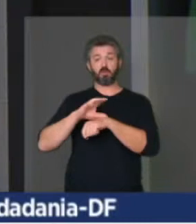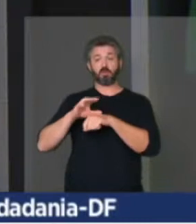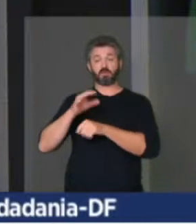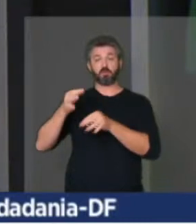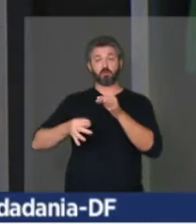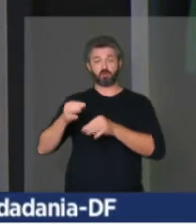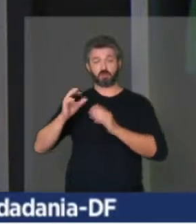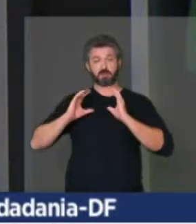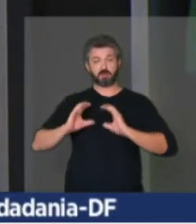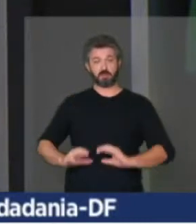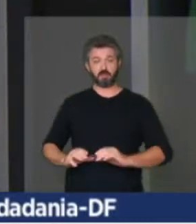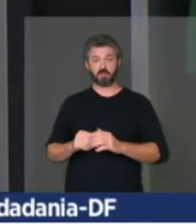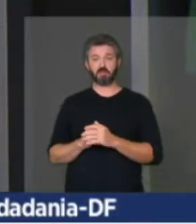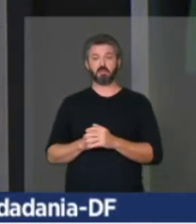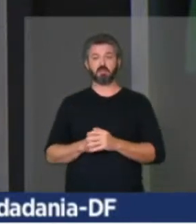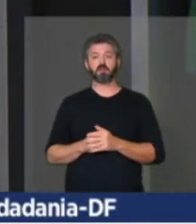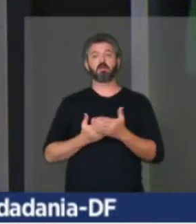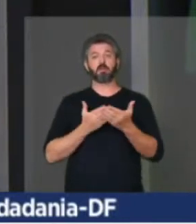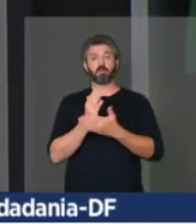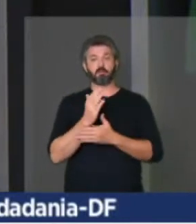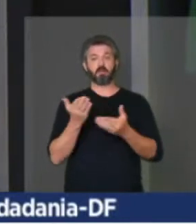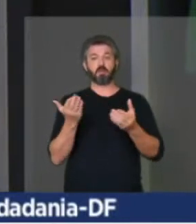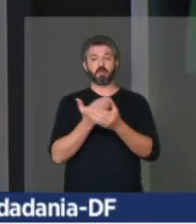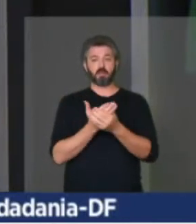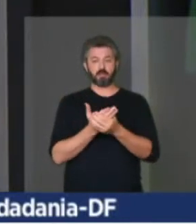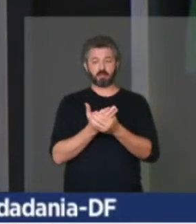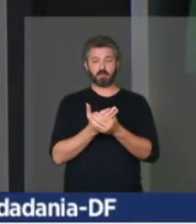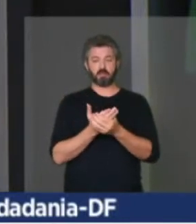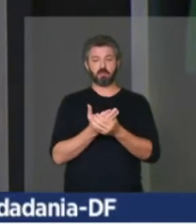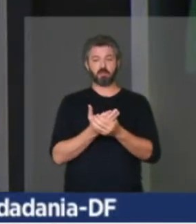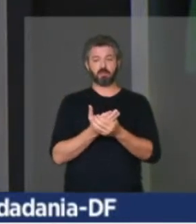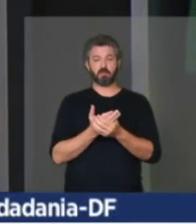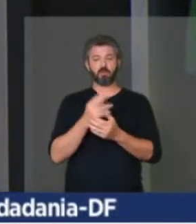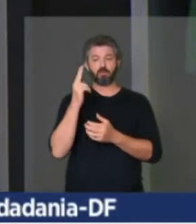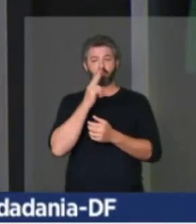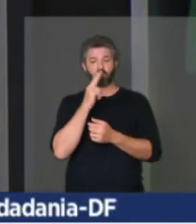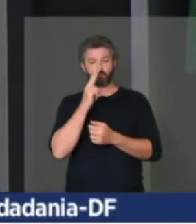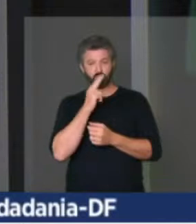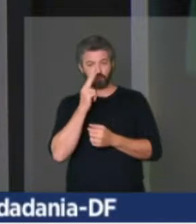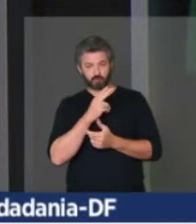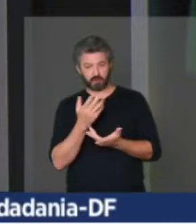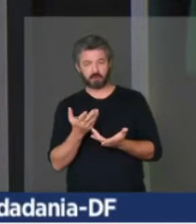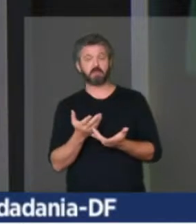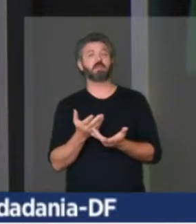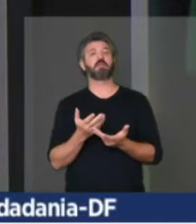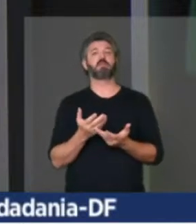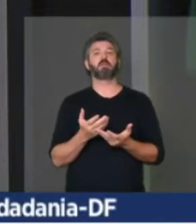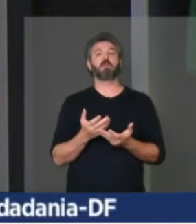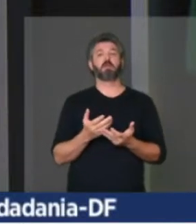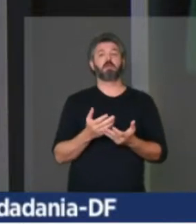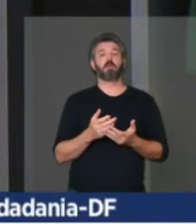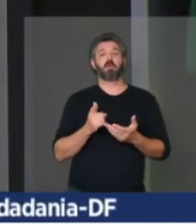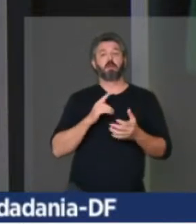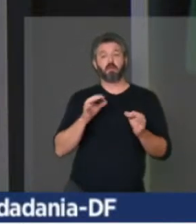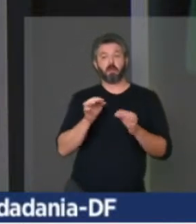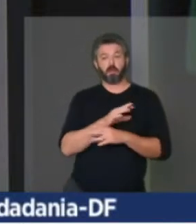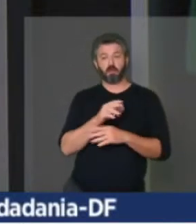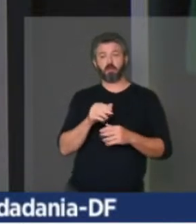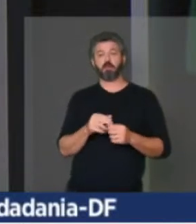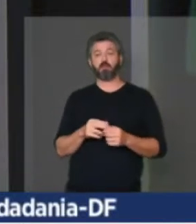APROVADA O REQUERIMENTO DE URGÊNCIA. ESTANDO A MATÉRIA PRONTA PARA A APRECIAÇÃO DO PLENÁRIO. O PROJETO DE LEI QUE CUJA RELATORIA TIVE A